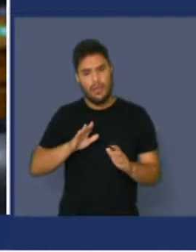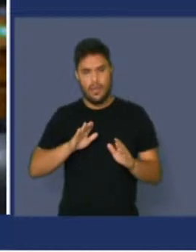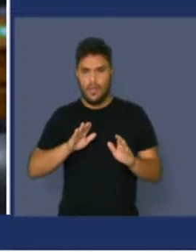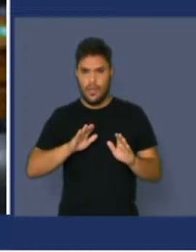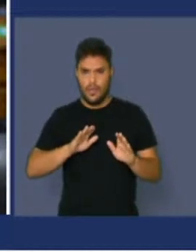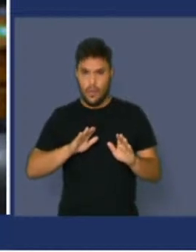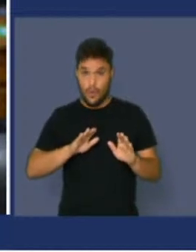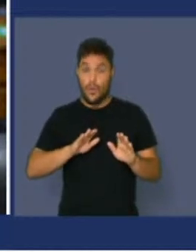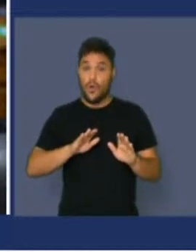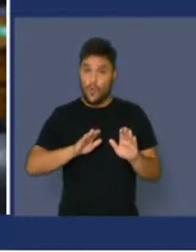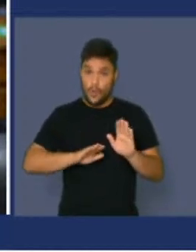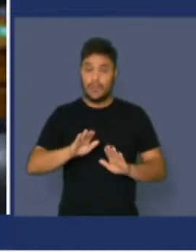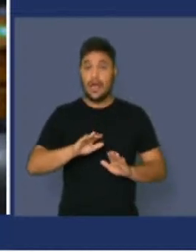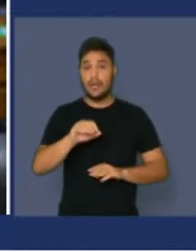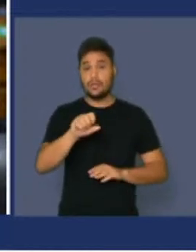TODO O CUIDADO MAS É PRECISO TAMBÉM DISCIPLINAR AS